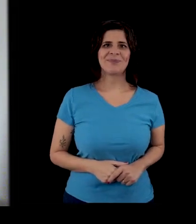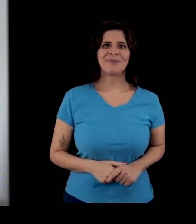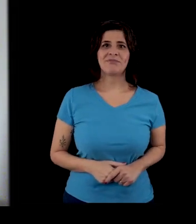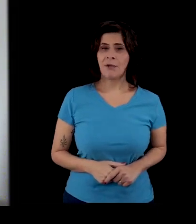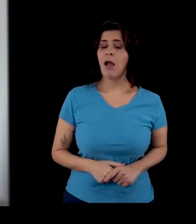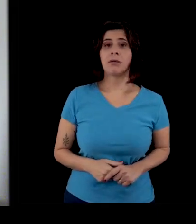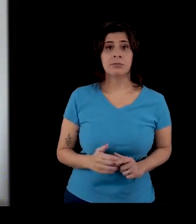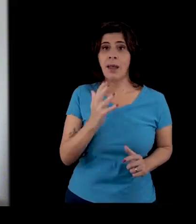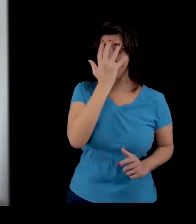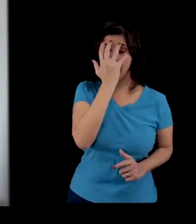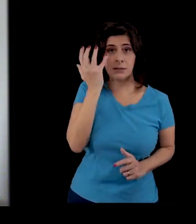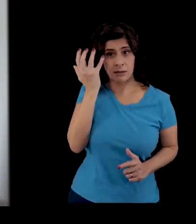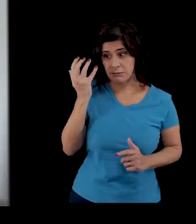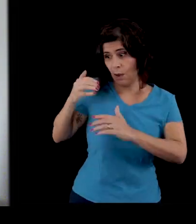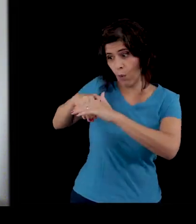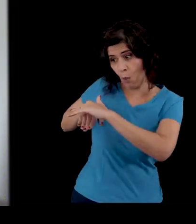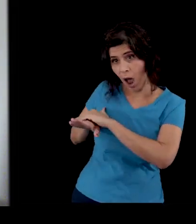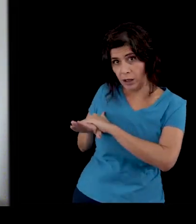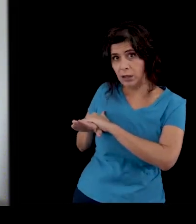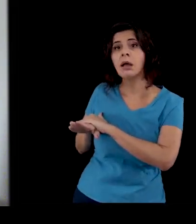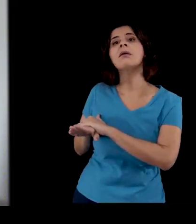Deixo esta aqui e pego uma outra.